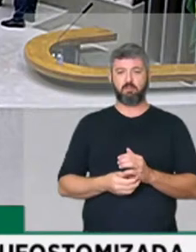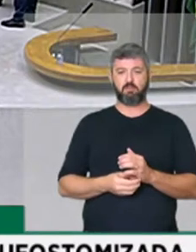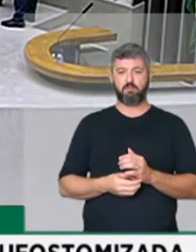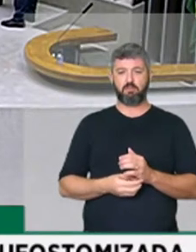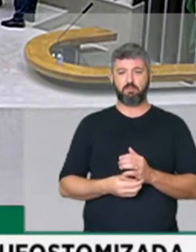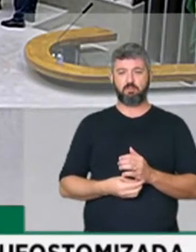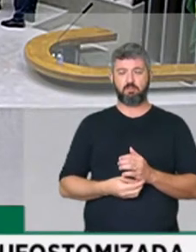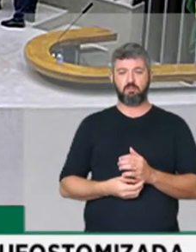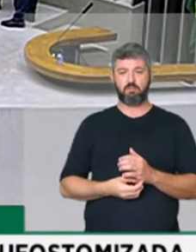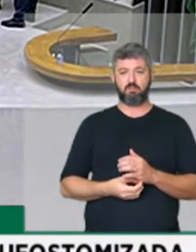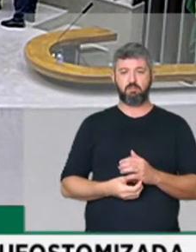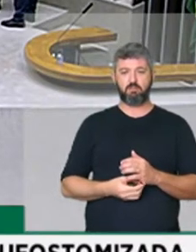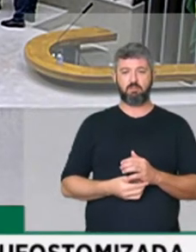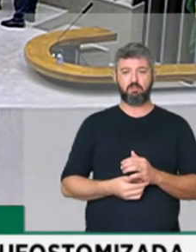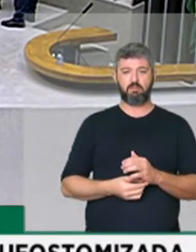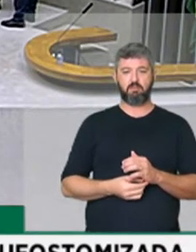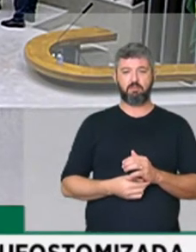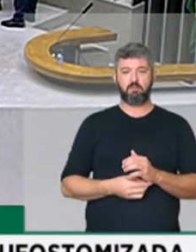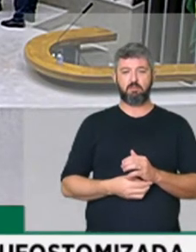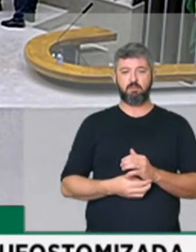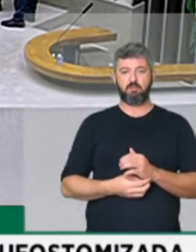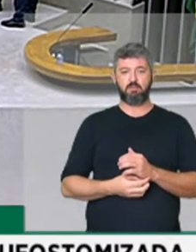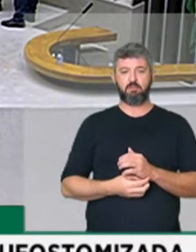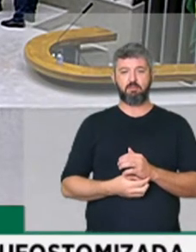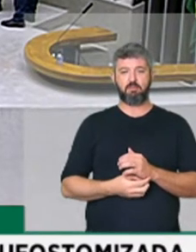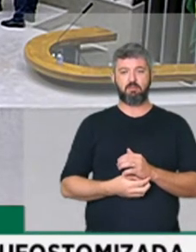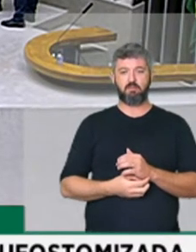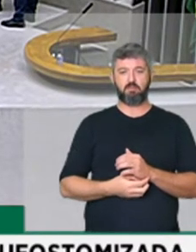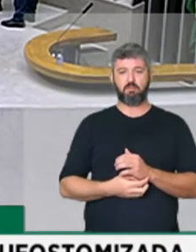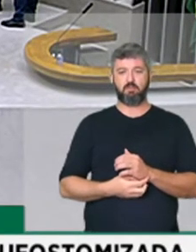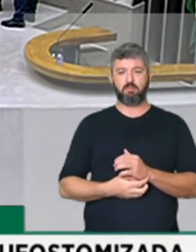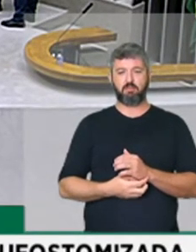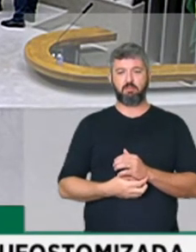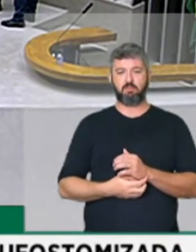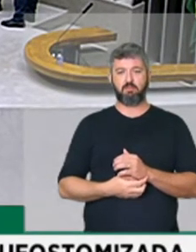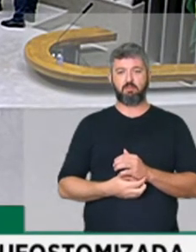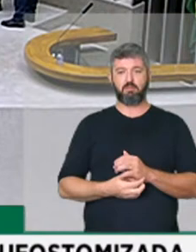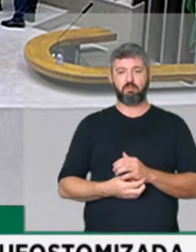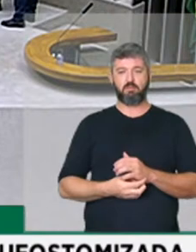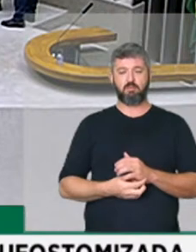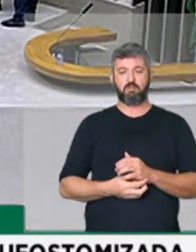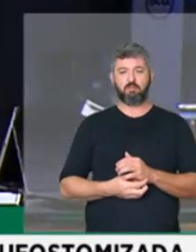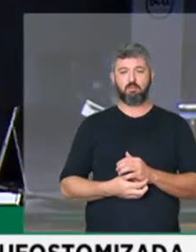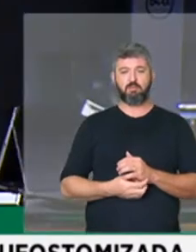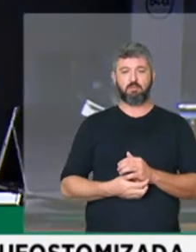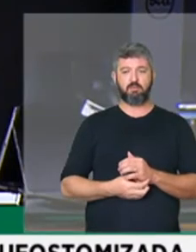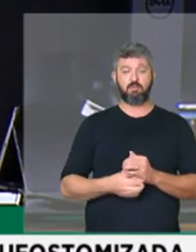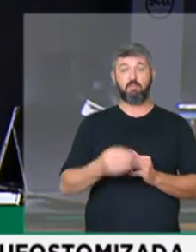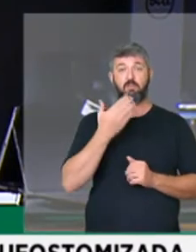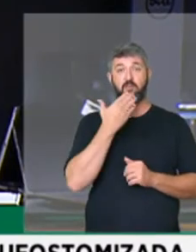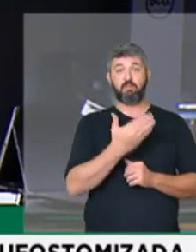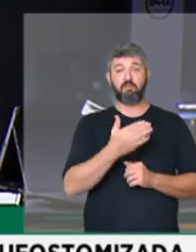FEGHALI]: SR. PRESIDENTE, EU QUERO PARABENIZAR O DEPUTADO ZACHARIAS KALIL PELA INICIATIVA, ELE TEM ABSOLUTA RAZÃO NOS ARGUMENTOS QUE